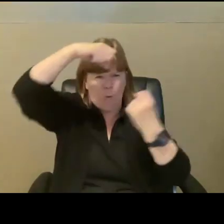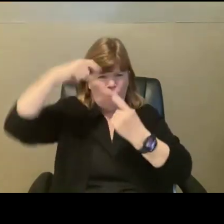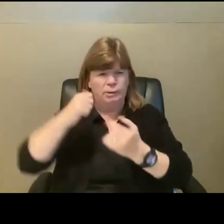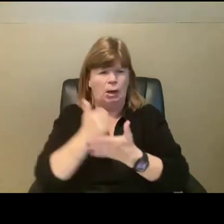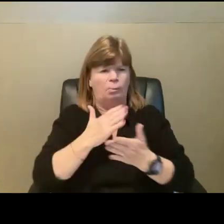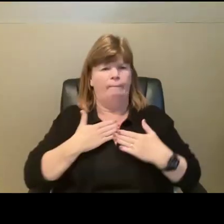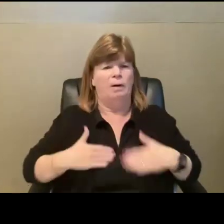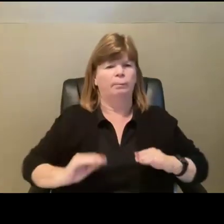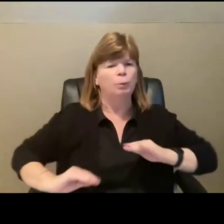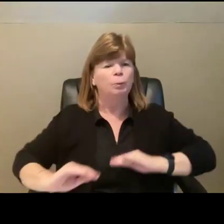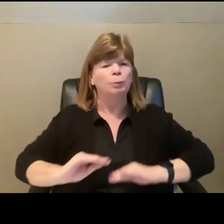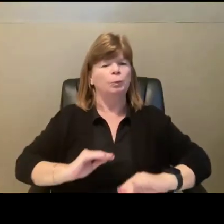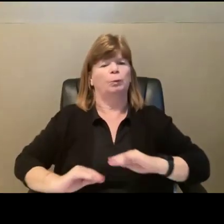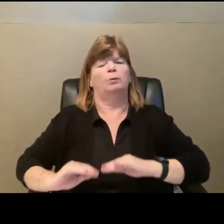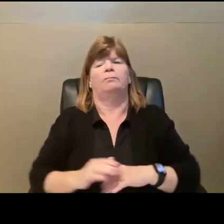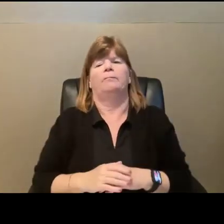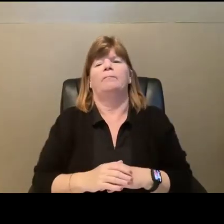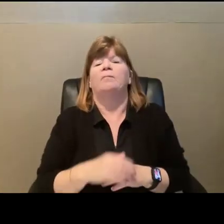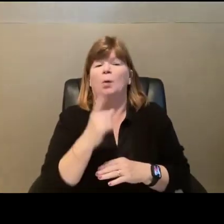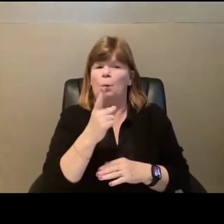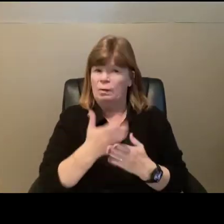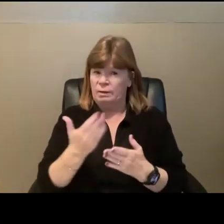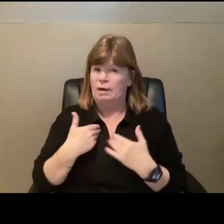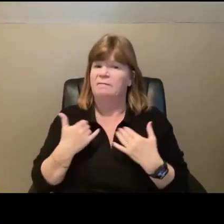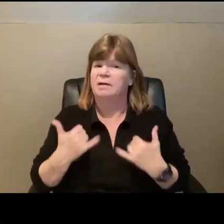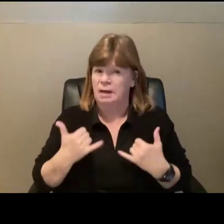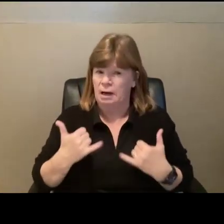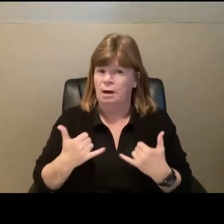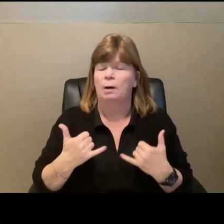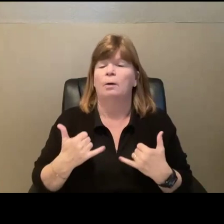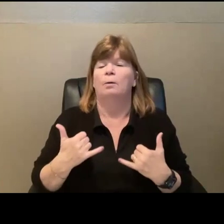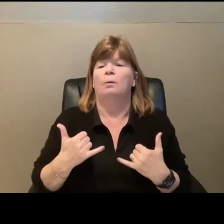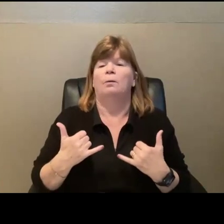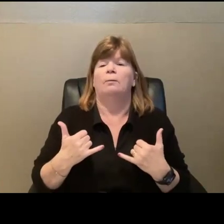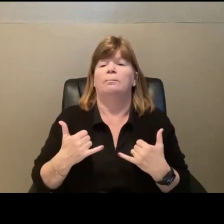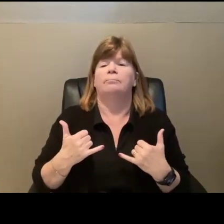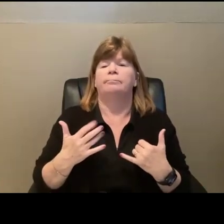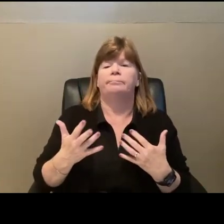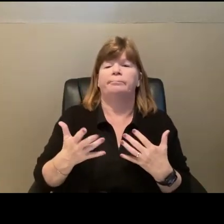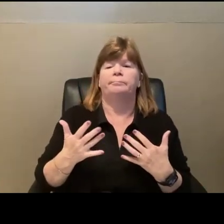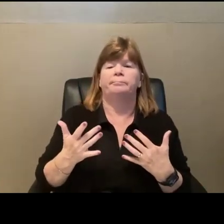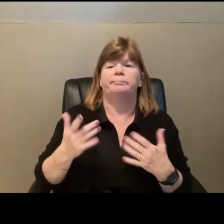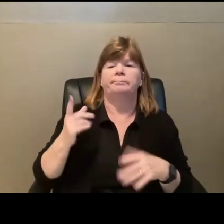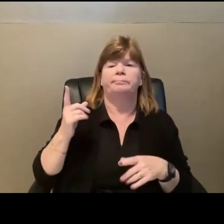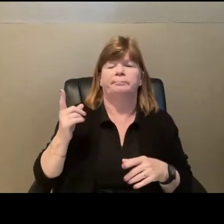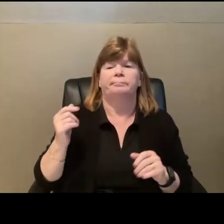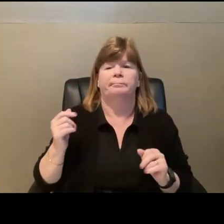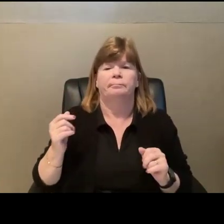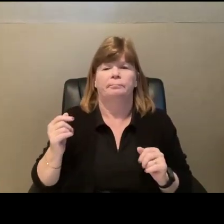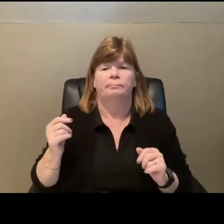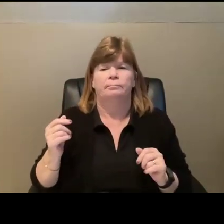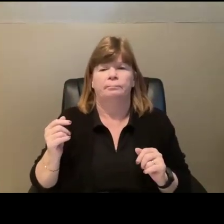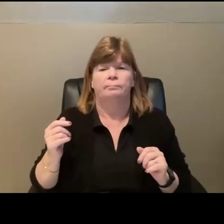Ahora, lo que sí tenemos en este momento son estas tiras